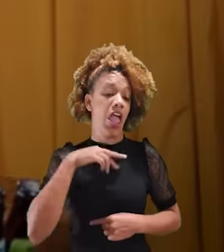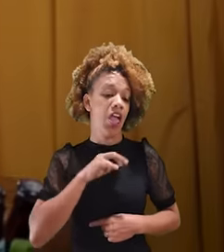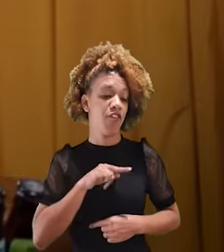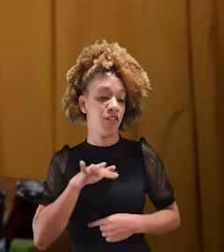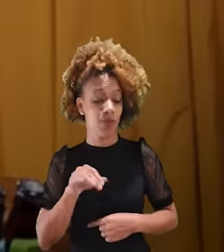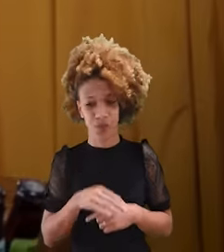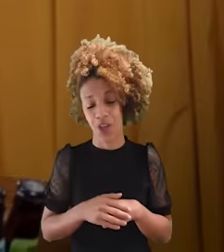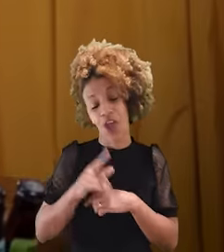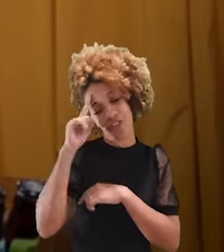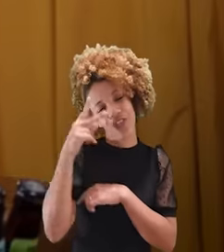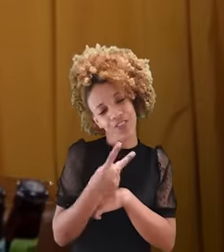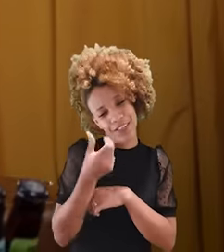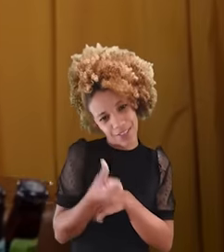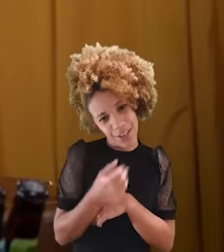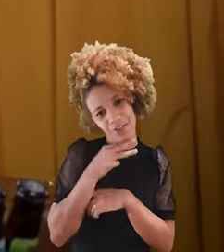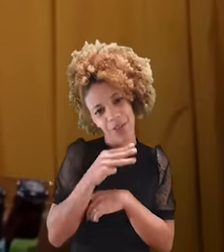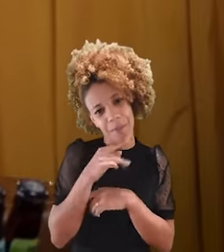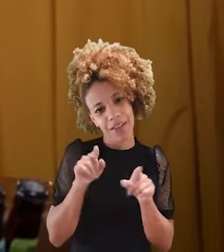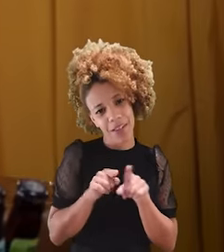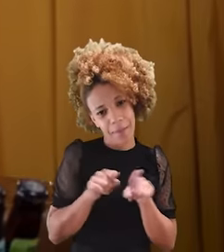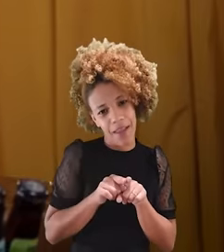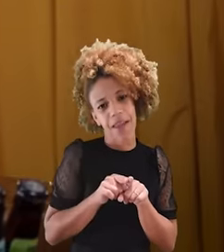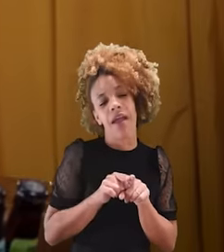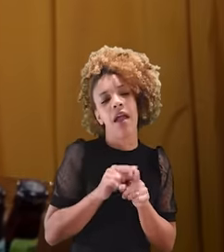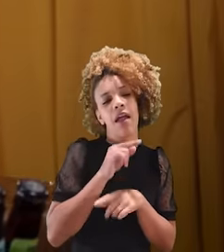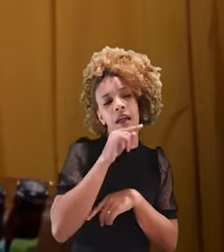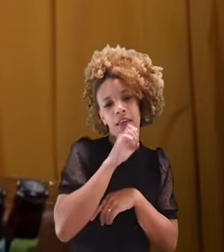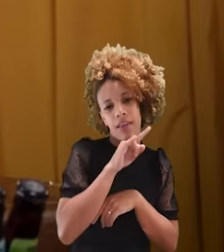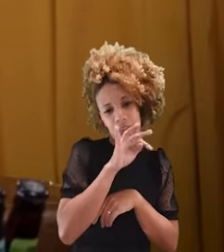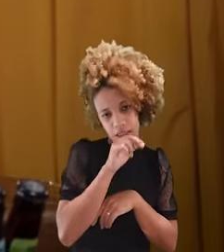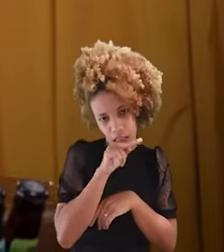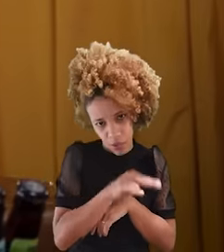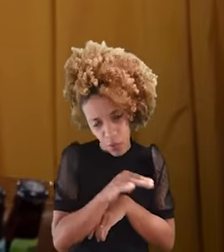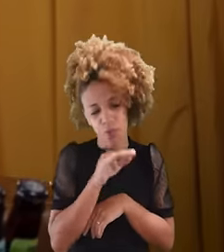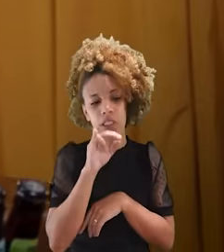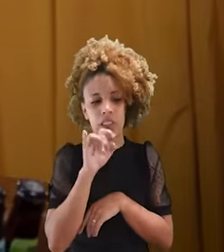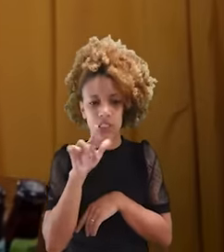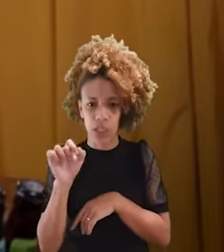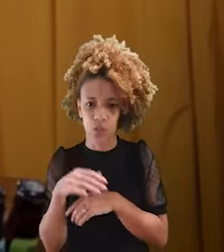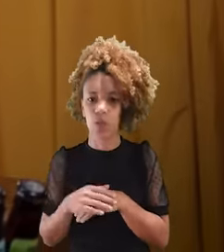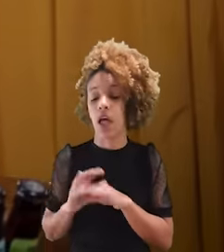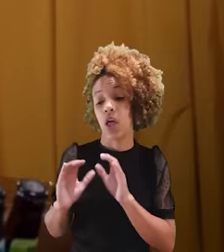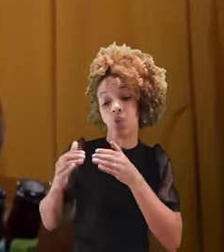dia 26 de Março tem também entle em concerto no café pequeno no Leblon no Rio de Janeiro conta a